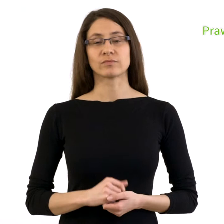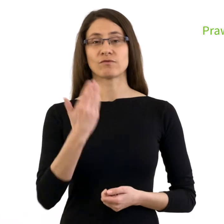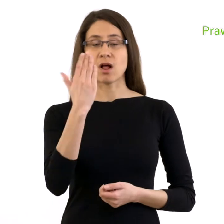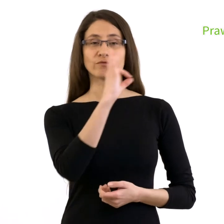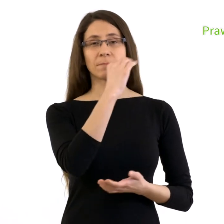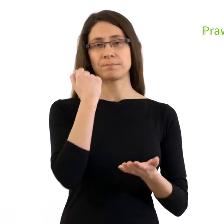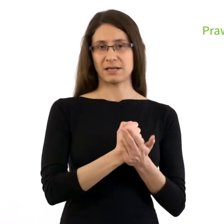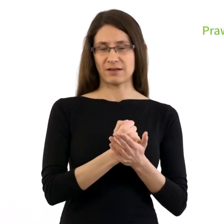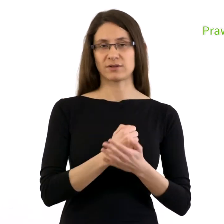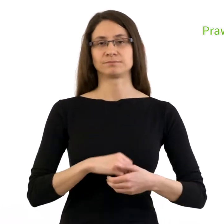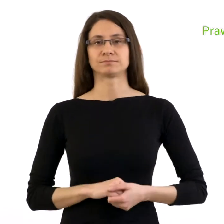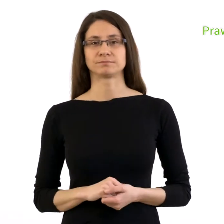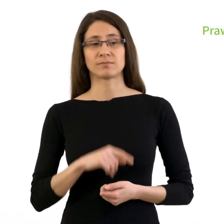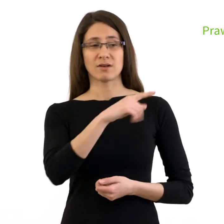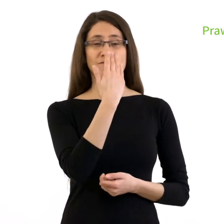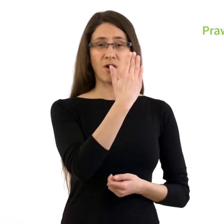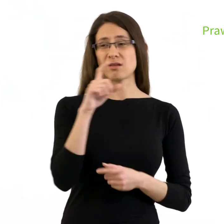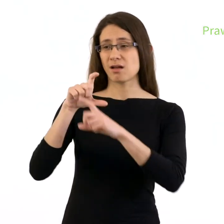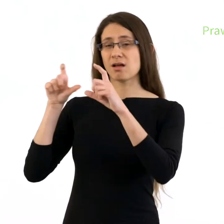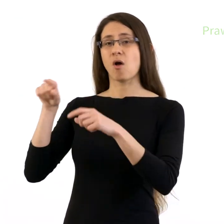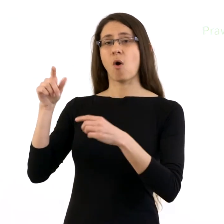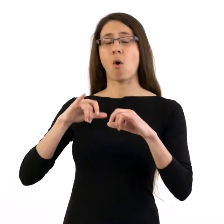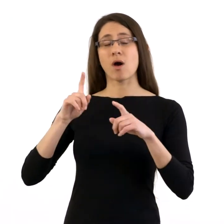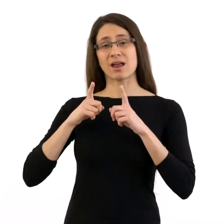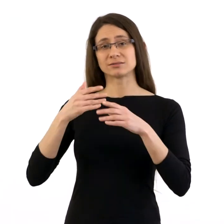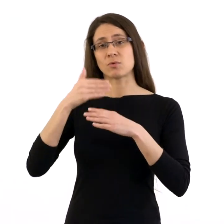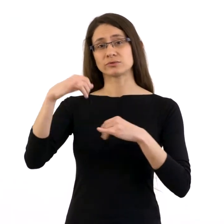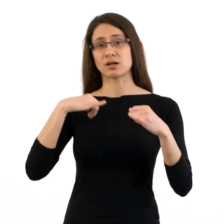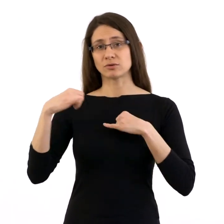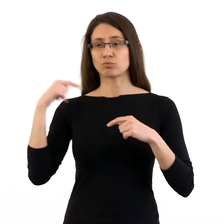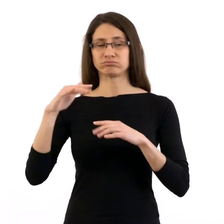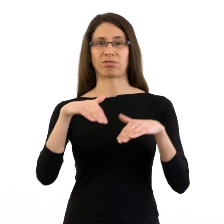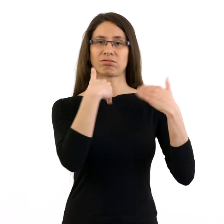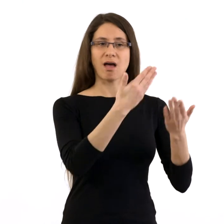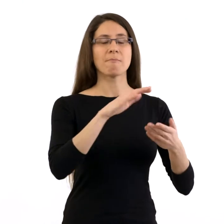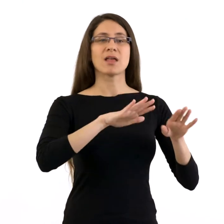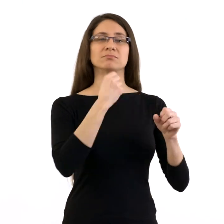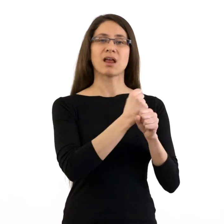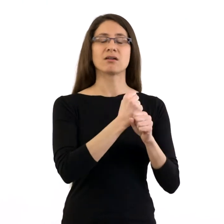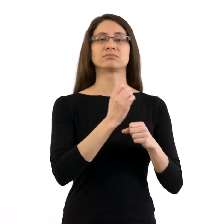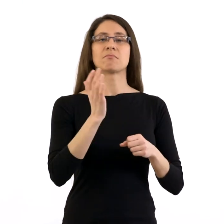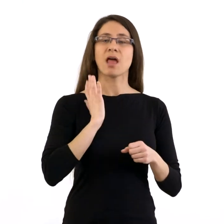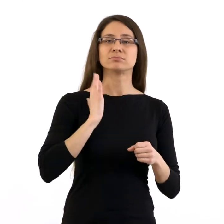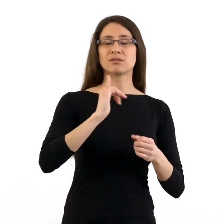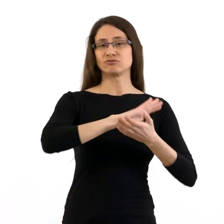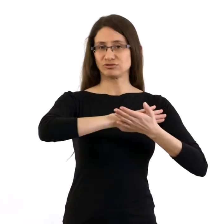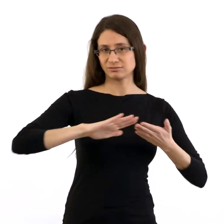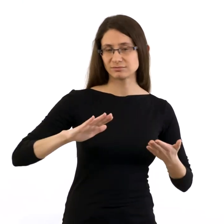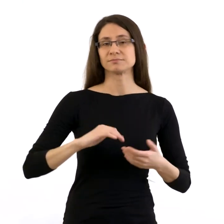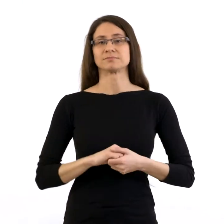Prawa wolontariusza: bezpieczne i higieniczne warunki pracy,